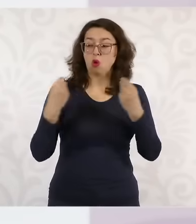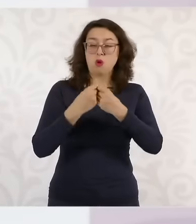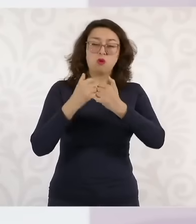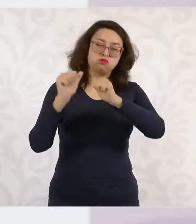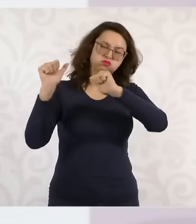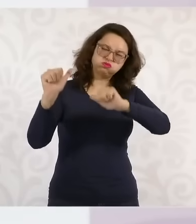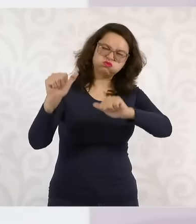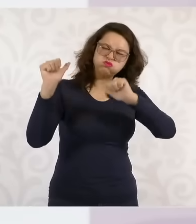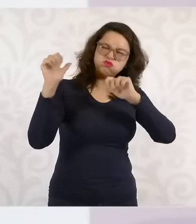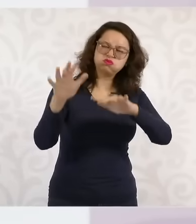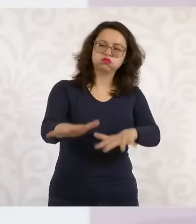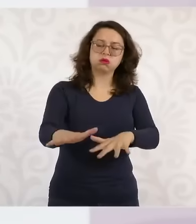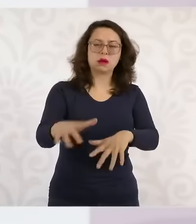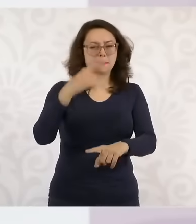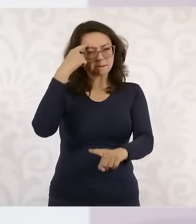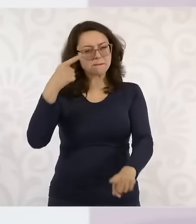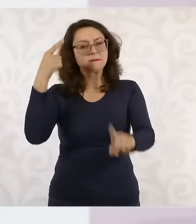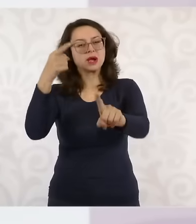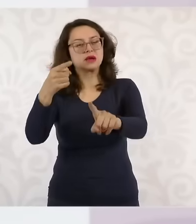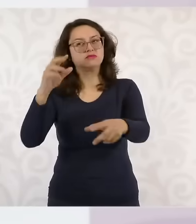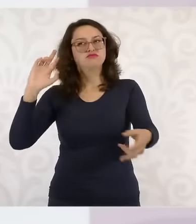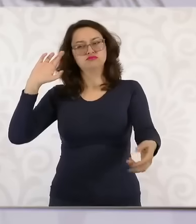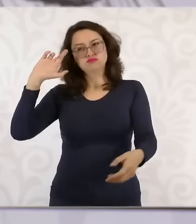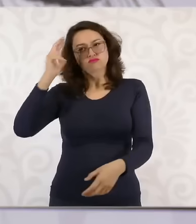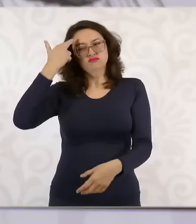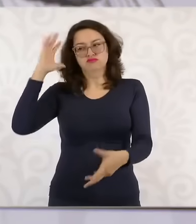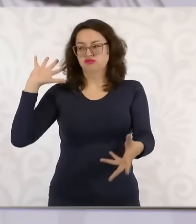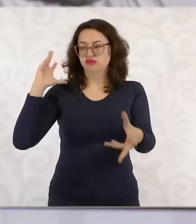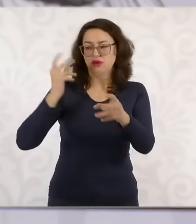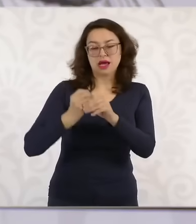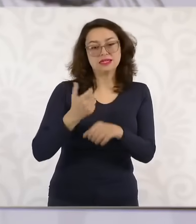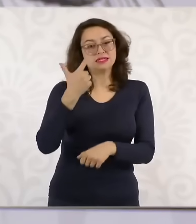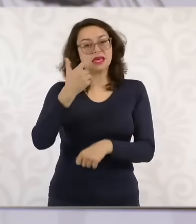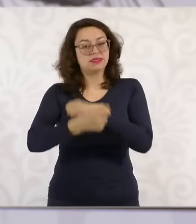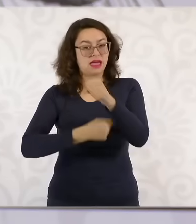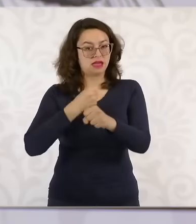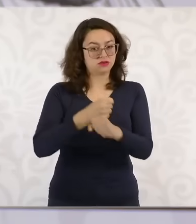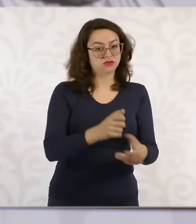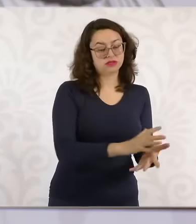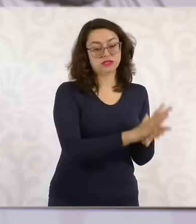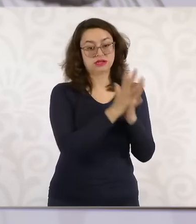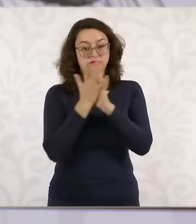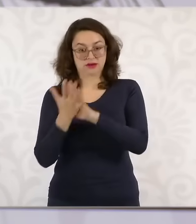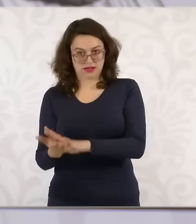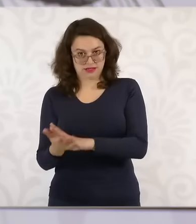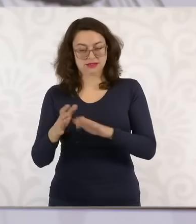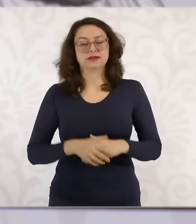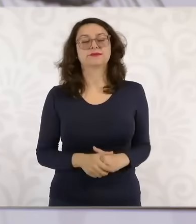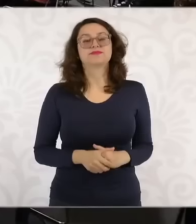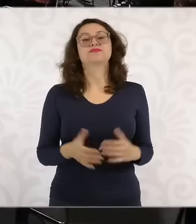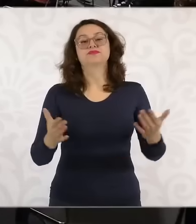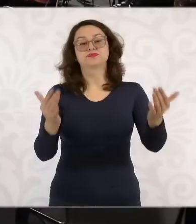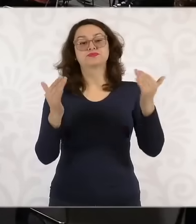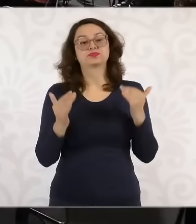en el Zócalo capitalino. Hoy en la mañanera del pueblo, nuestra compañera Ariana Montiel,